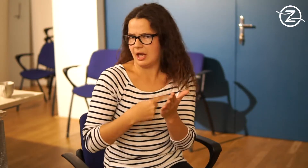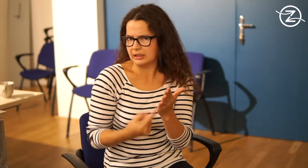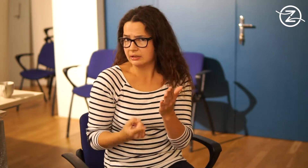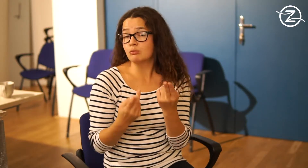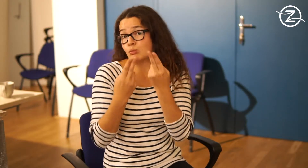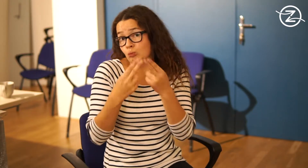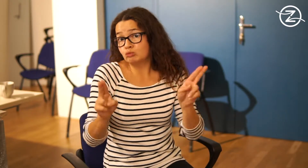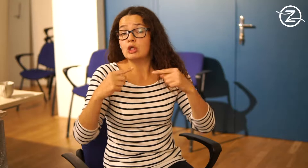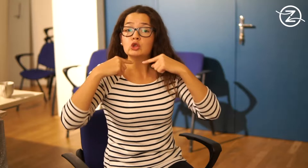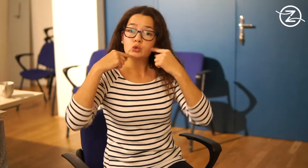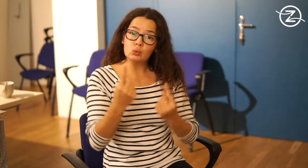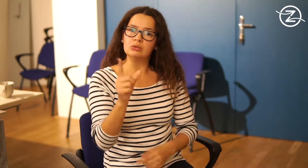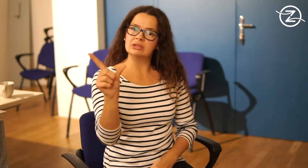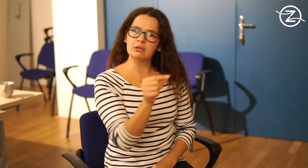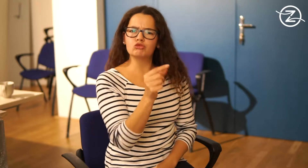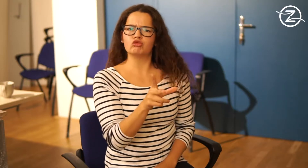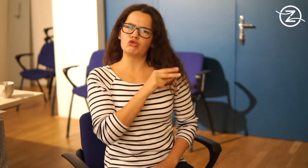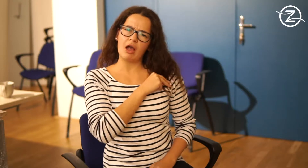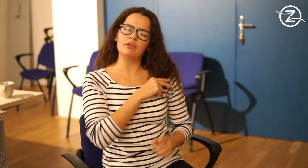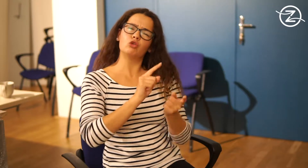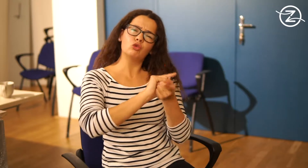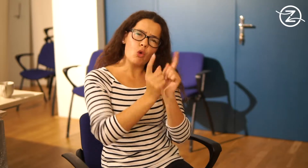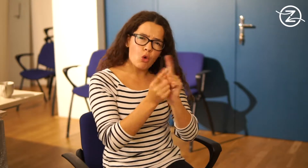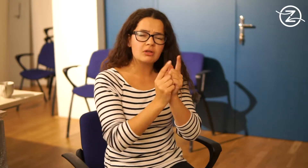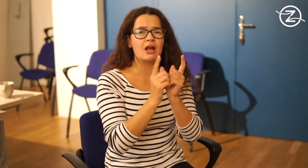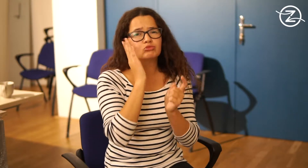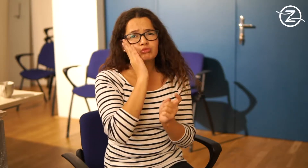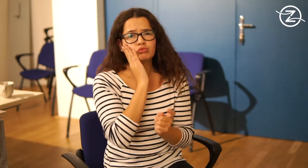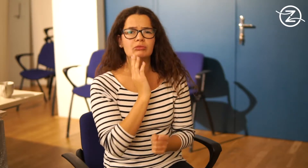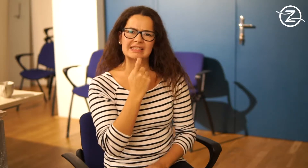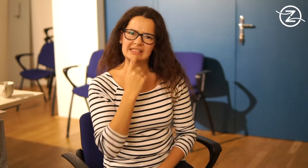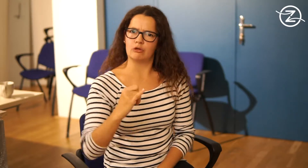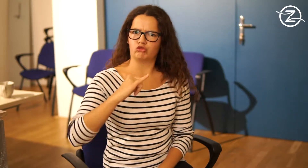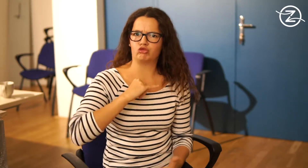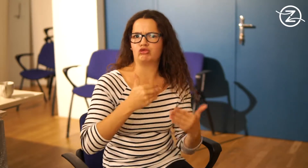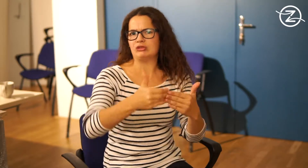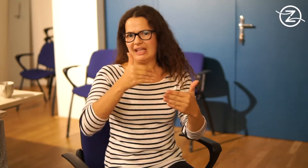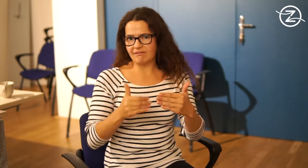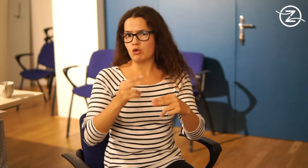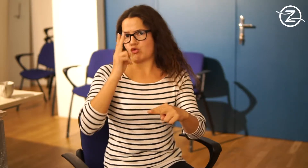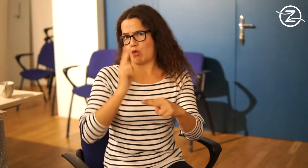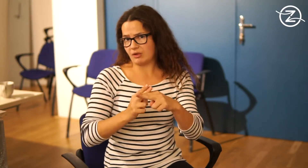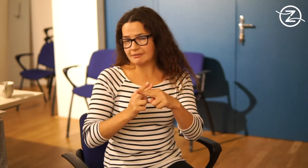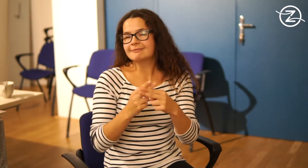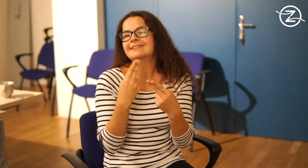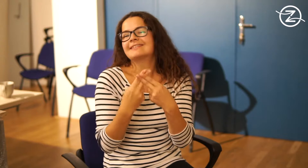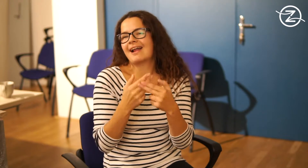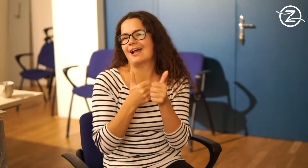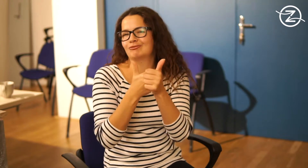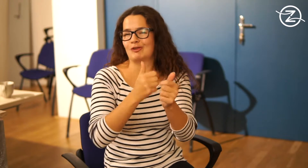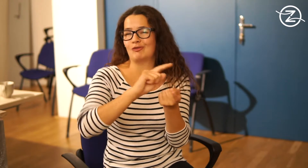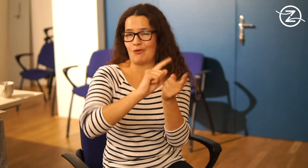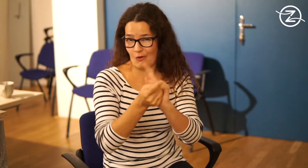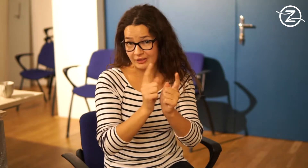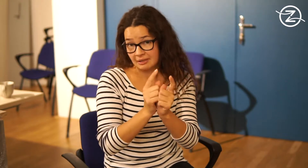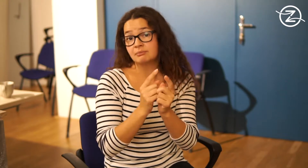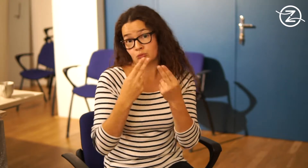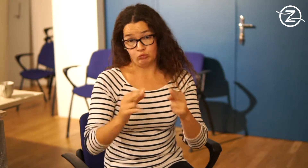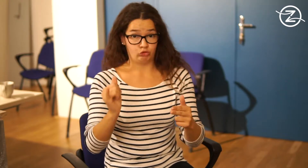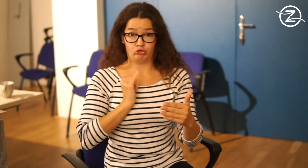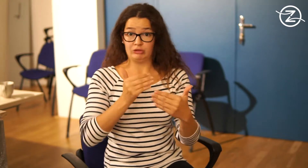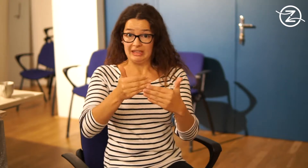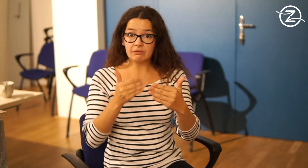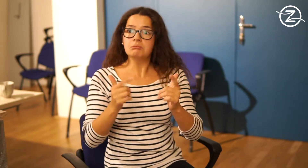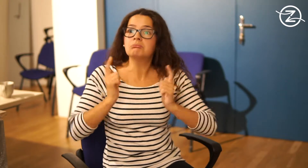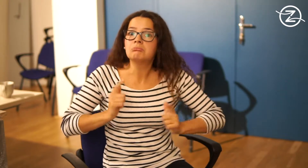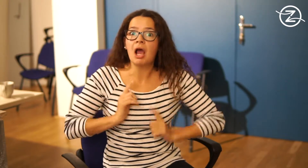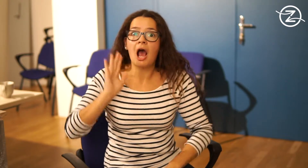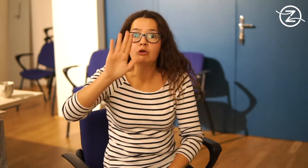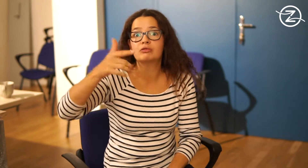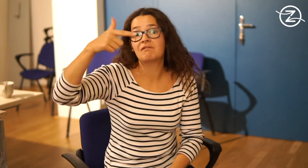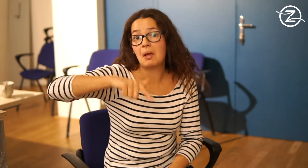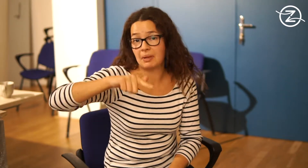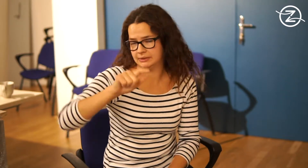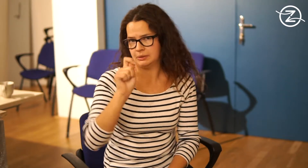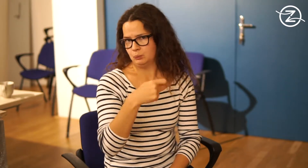Je možné se s nadřízeným dohodnout na dřívějším ukončení pracovního poměru.